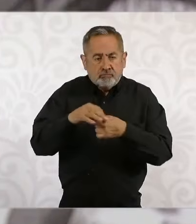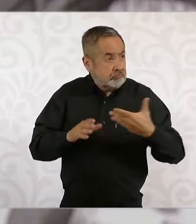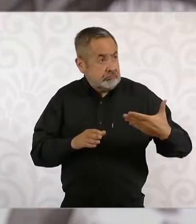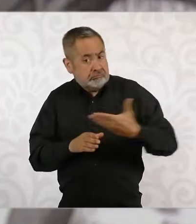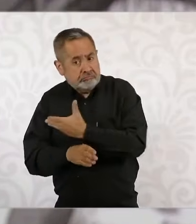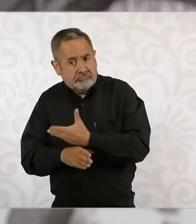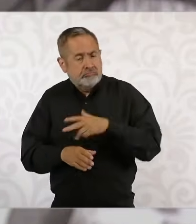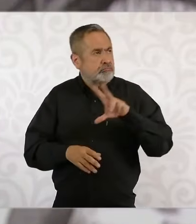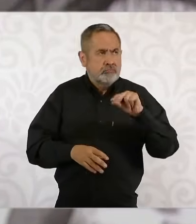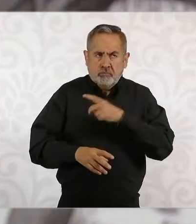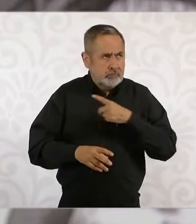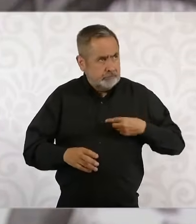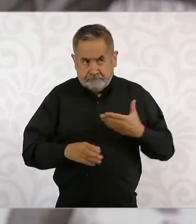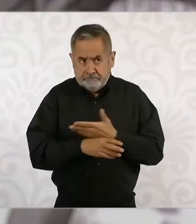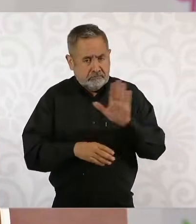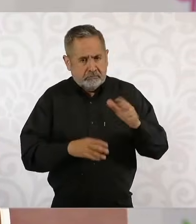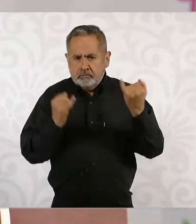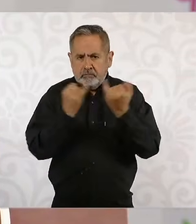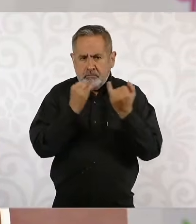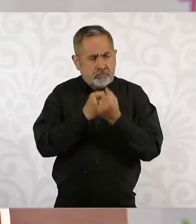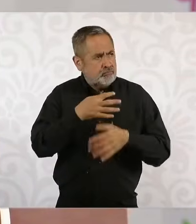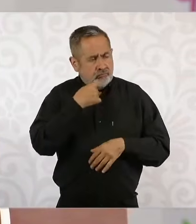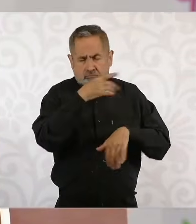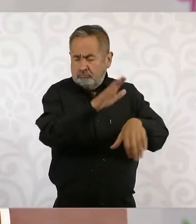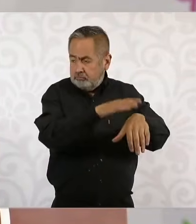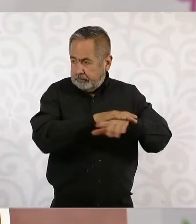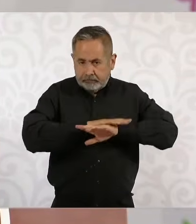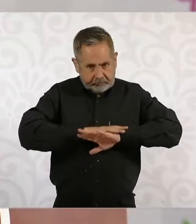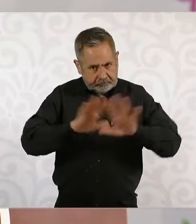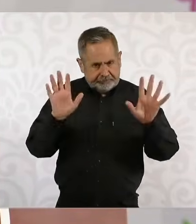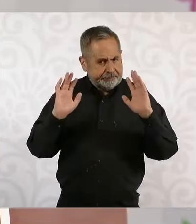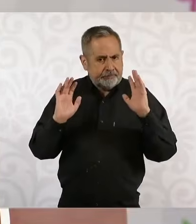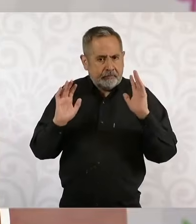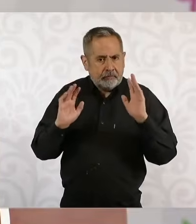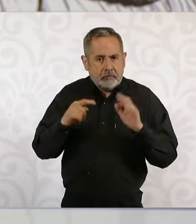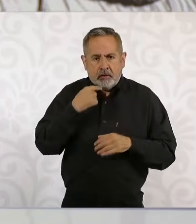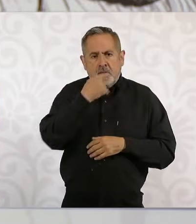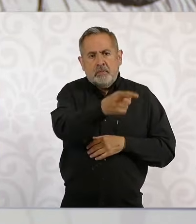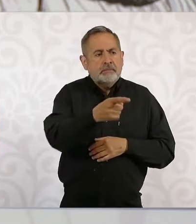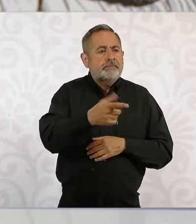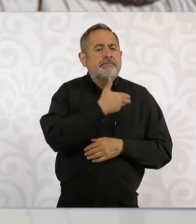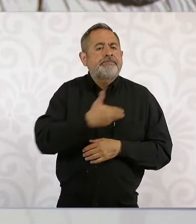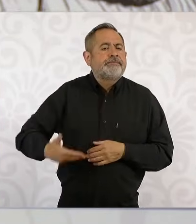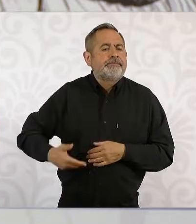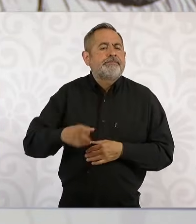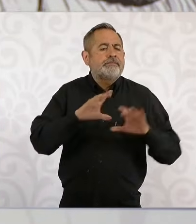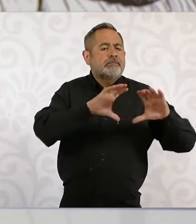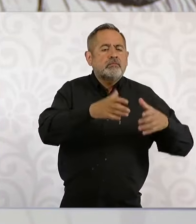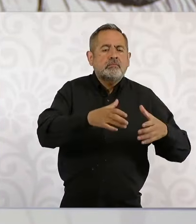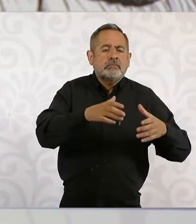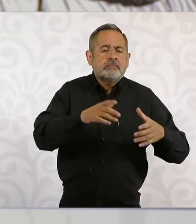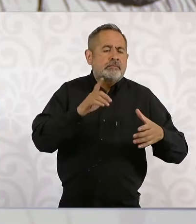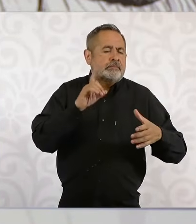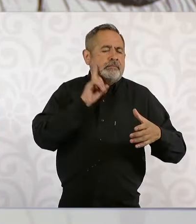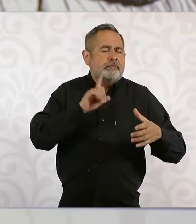país. Igual se lo decimos a la eh presidenta de la comunidad española, o sea, viene aquí a pedir